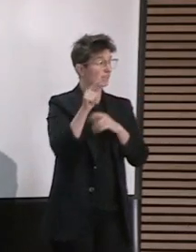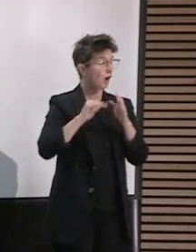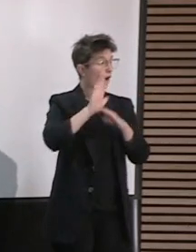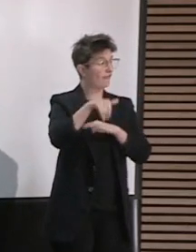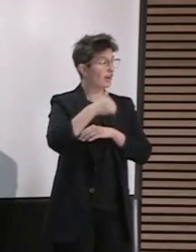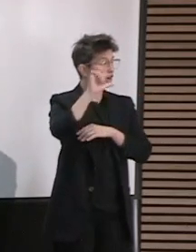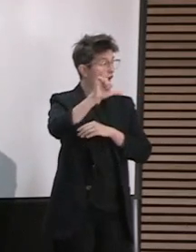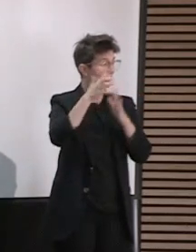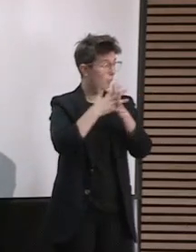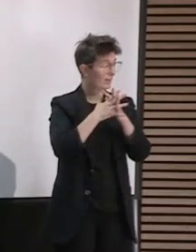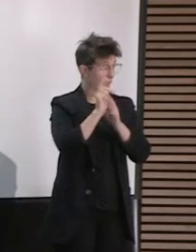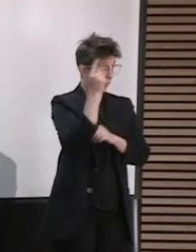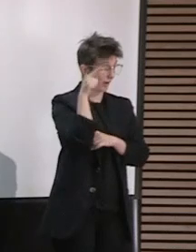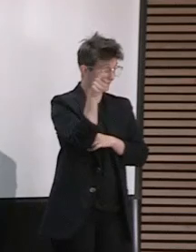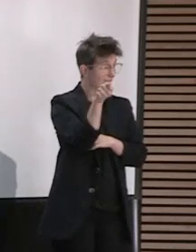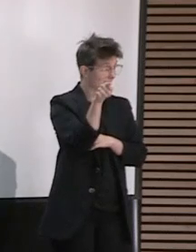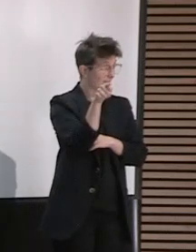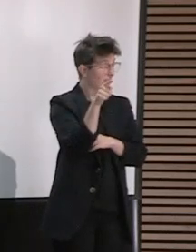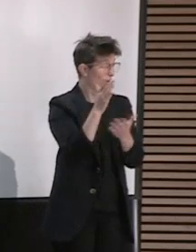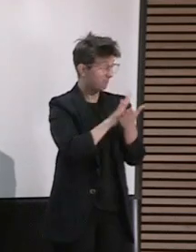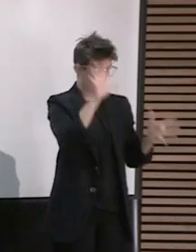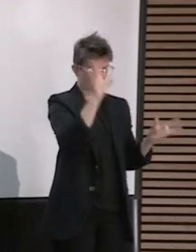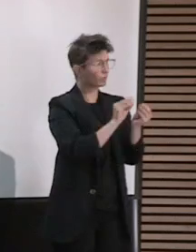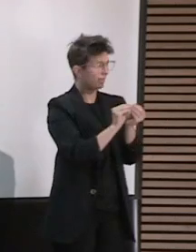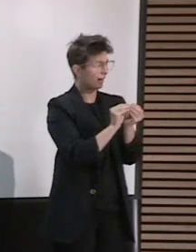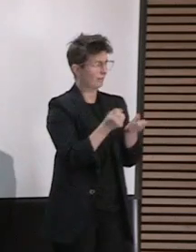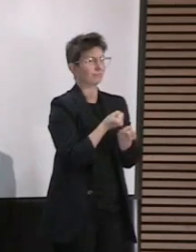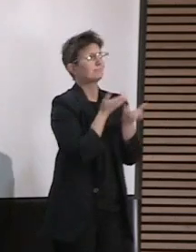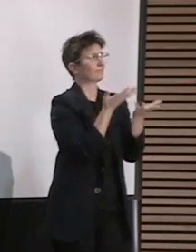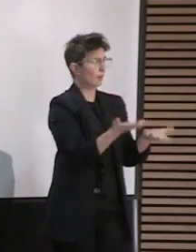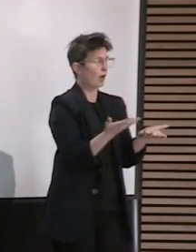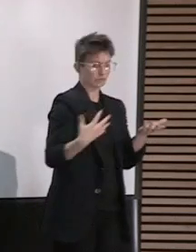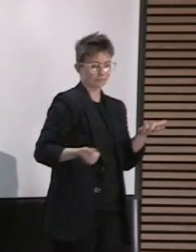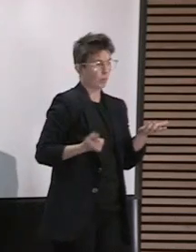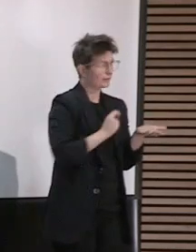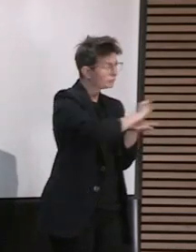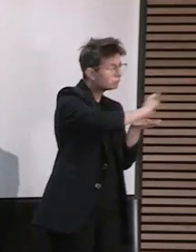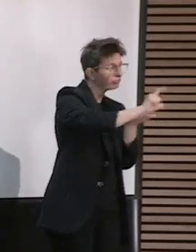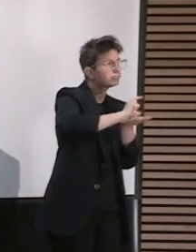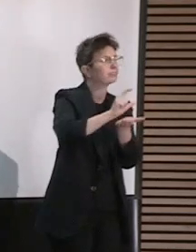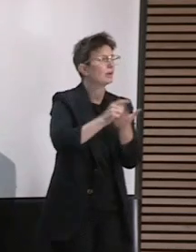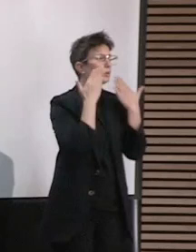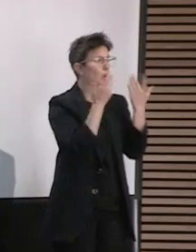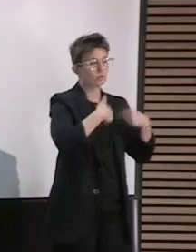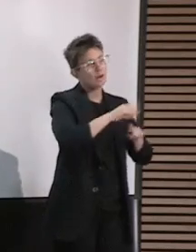New Zealand. Taumata 4 me te Taumata 3 mo te whitu wiki noa iho o taua waa, a ko noa. Neke